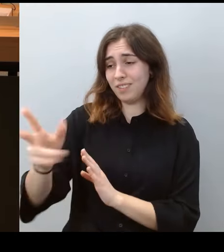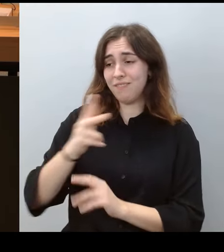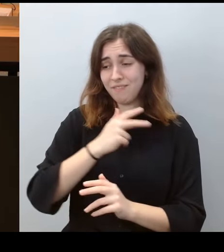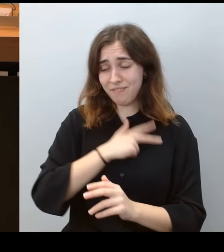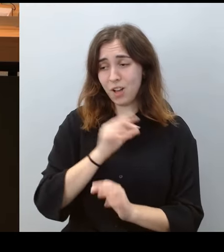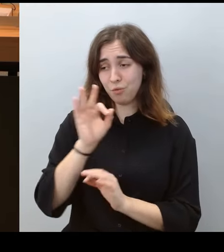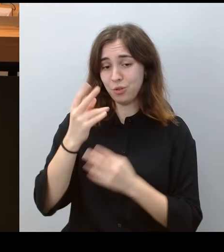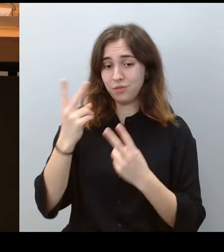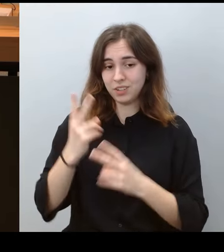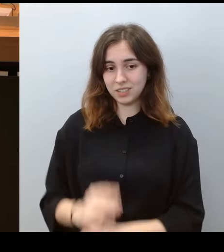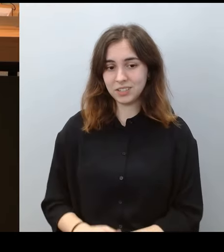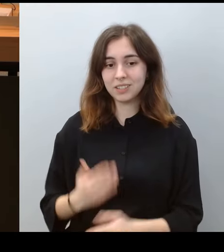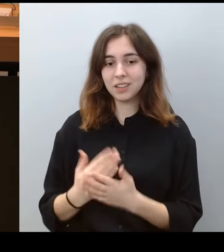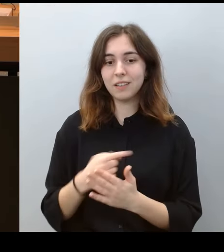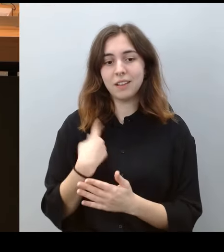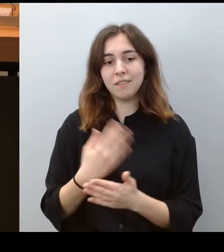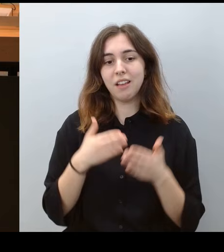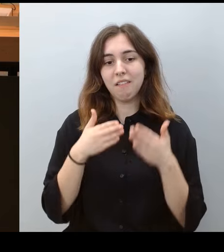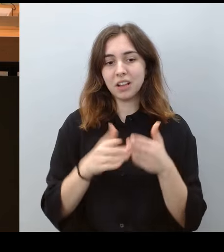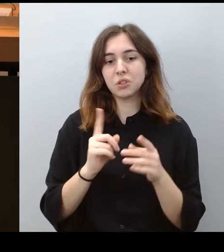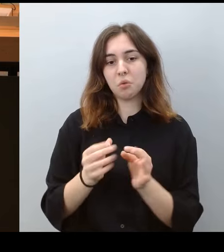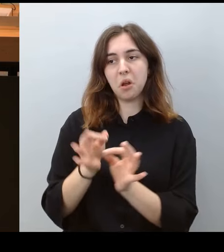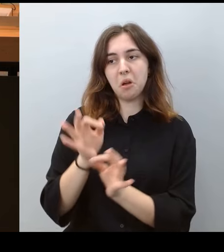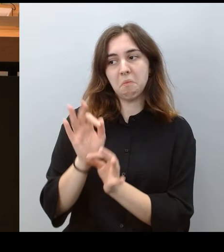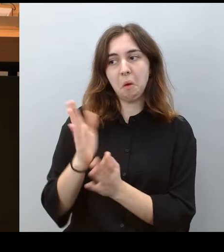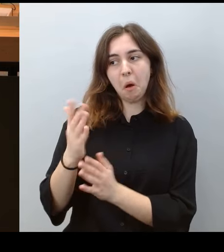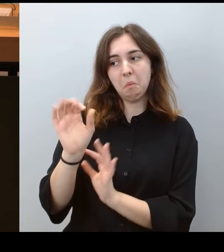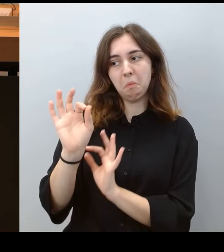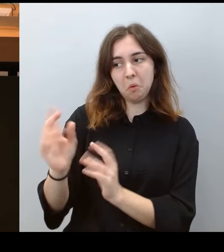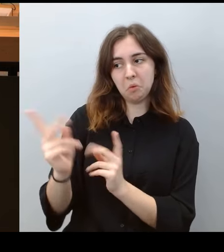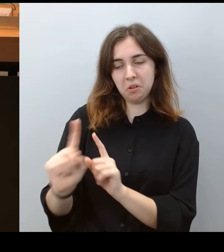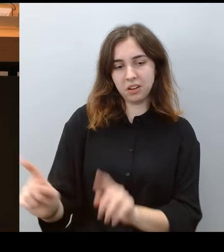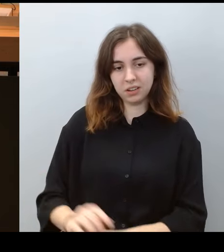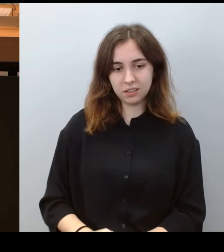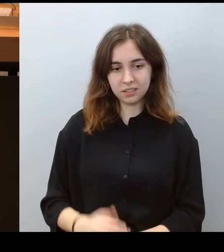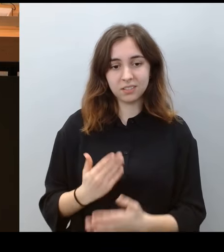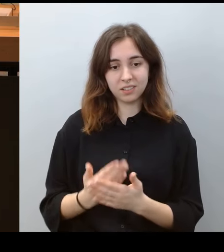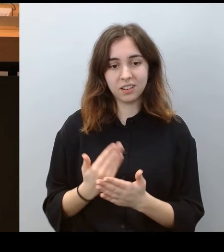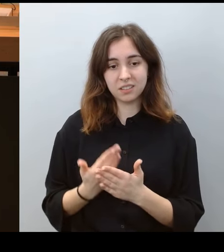In dieser Wahlperiode. Und deshalb sage ich Ihnen Liefern Sie! Sorgen Sie dafür, dass diese Mittel